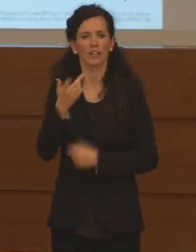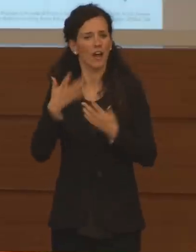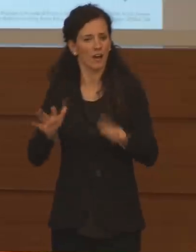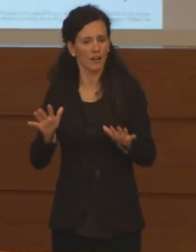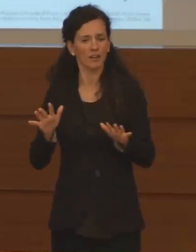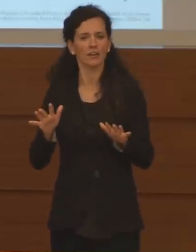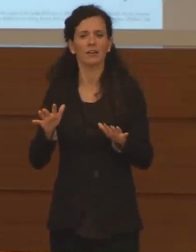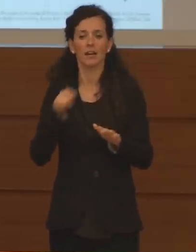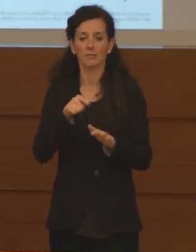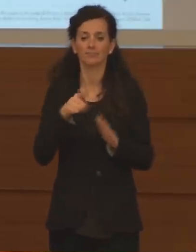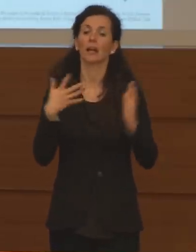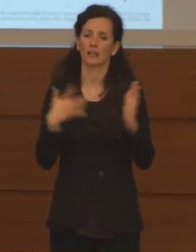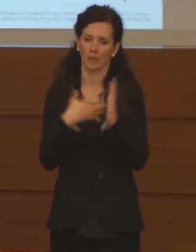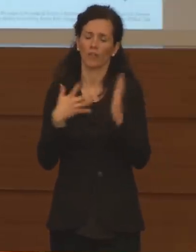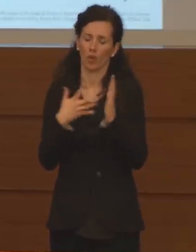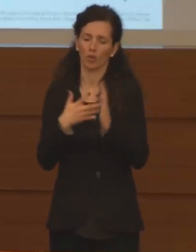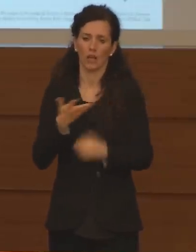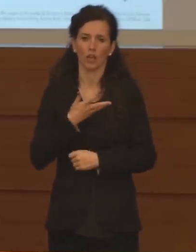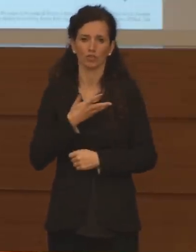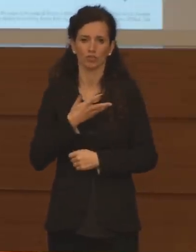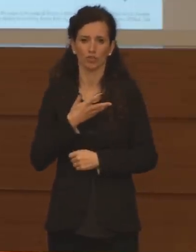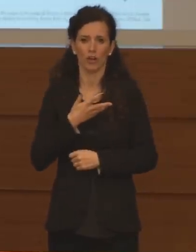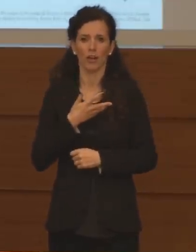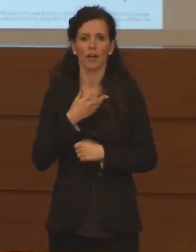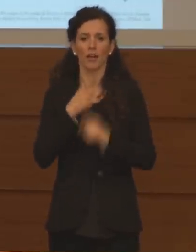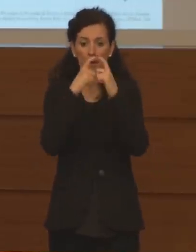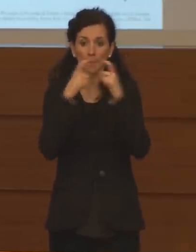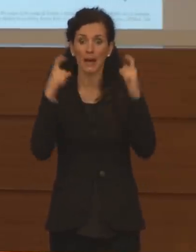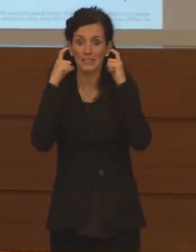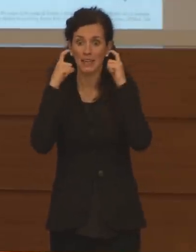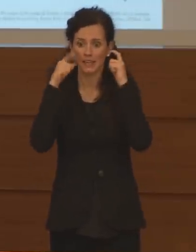questa difficoltà di reperirle nel nostro Paese perché nel nostro Paese non si